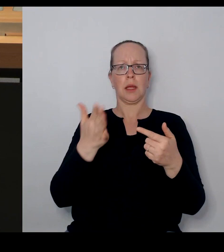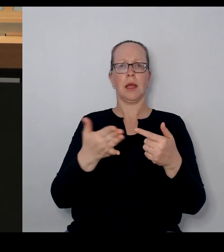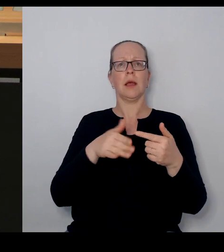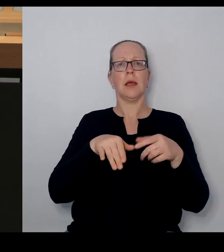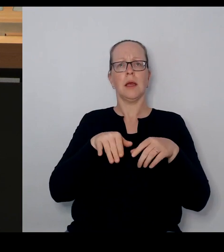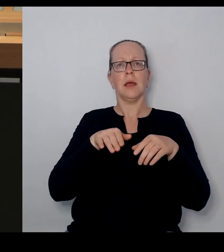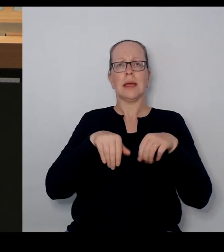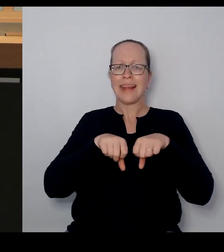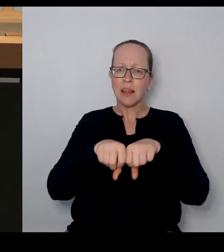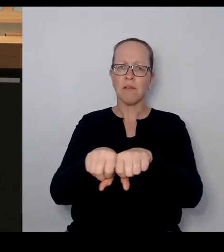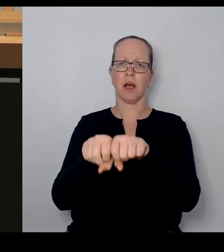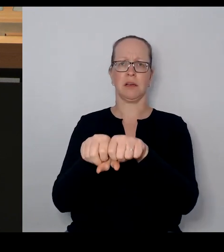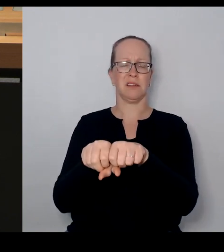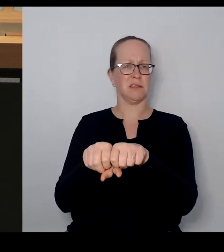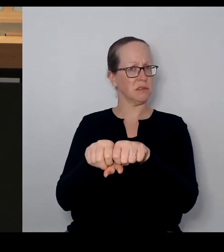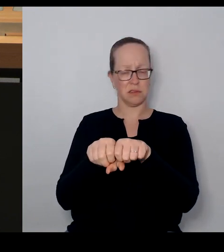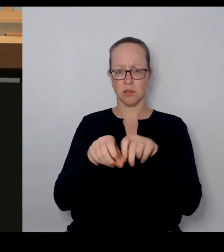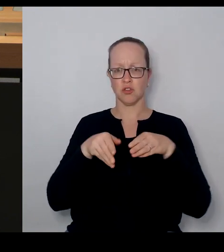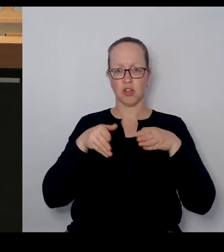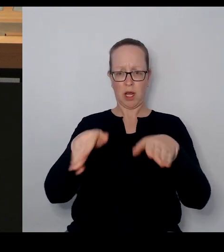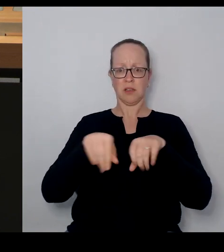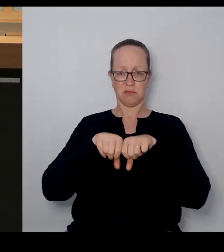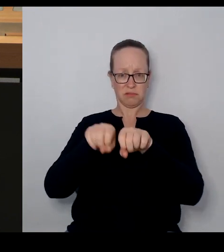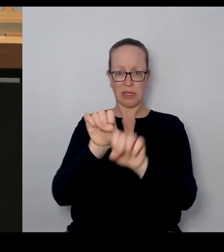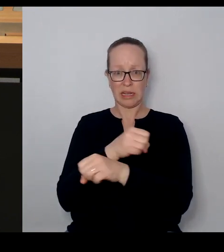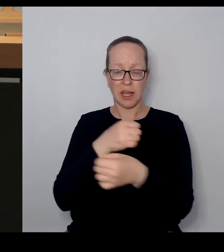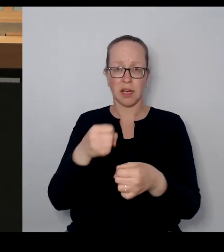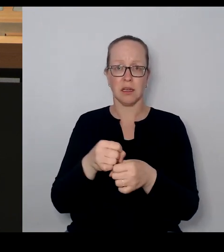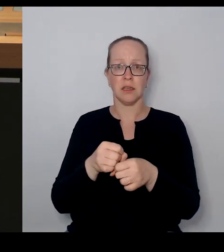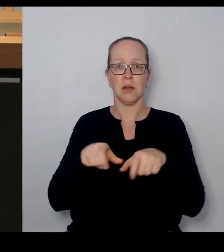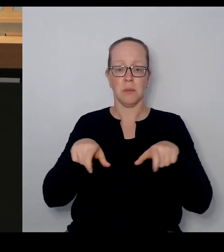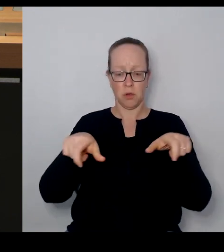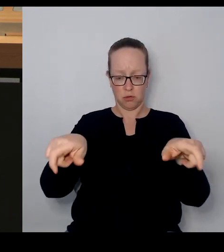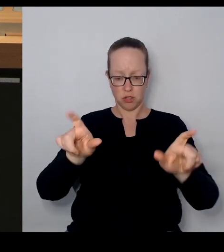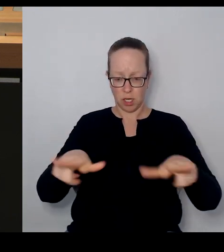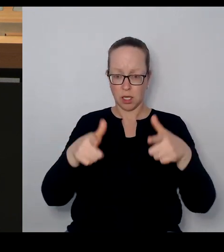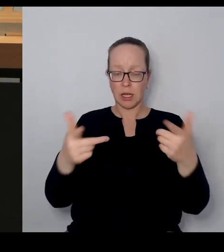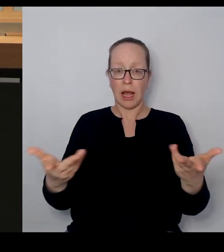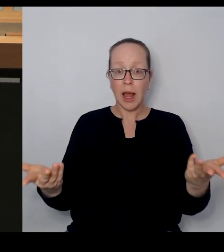Und das gehört zur Lebensrealität auch dazu. Und eben leider nicht nur die Realität, die Sie in der Innenstadt